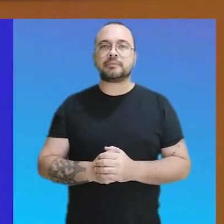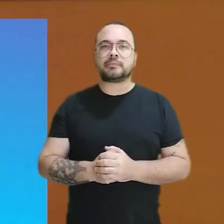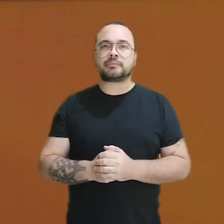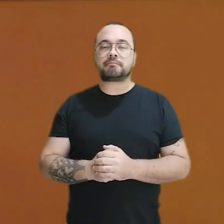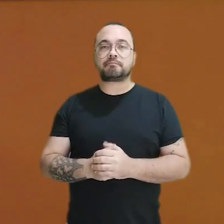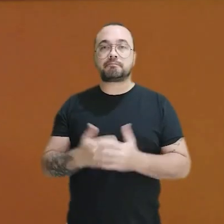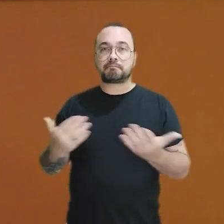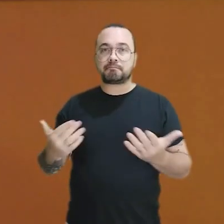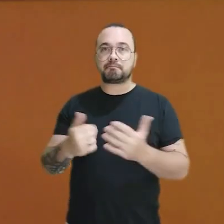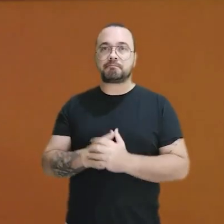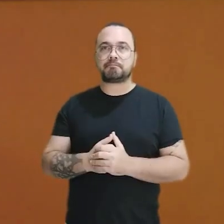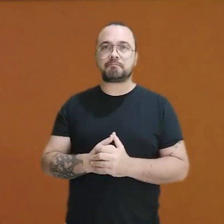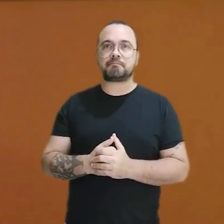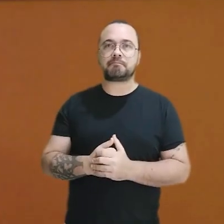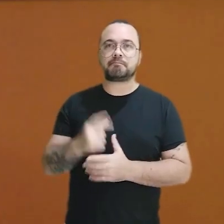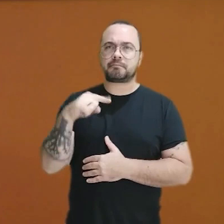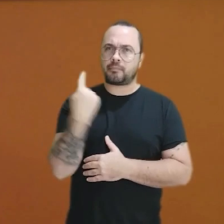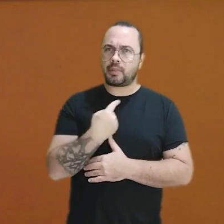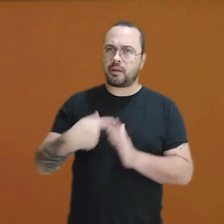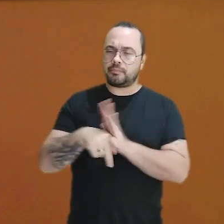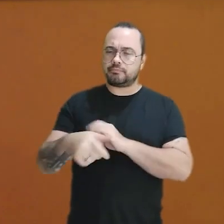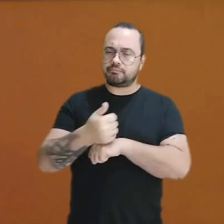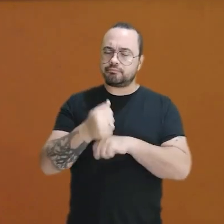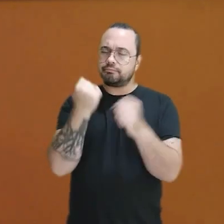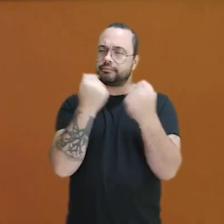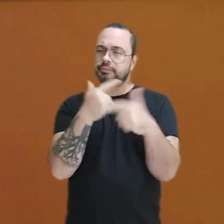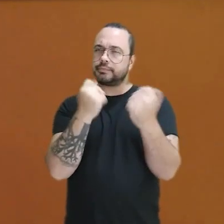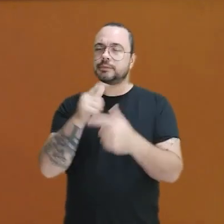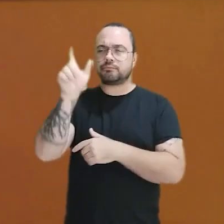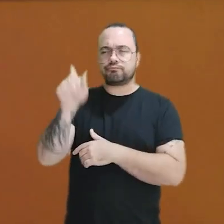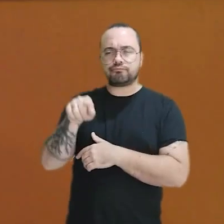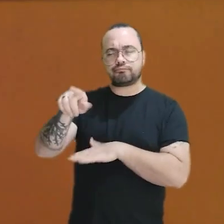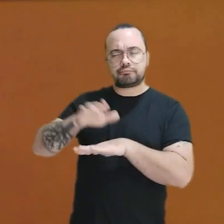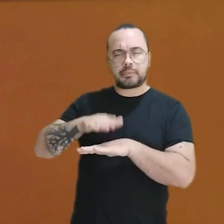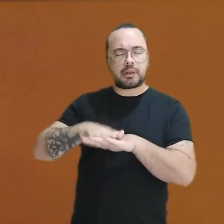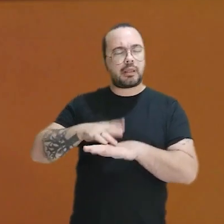Patrick, a gente da comédia enxerga você como um cara de alta produtividade, assim, cê tá sempre em movimento